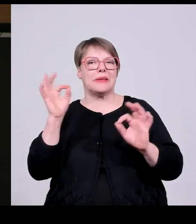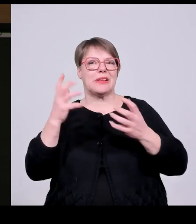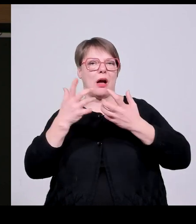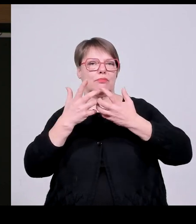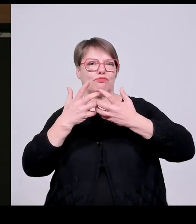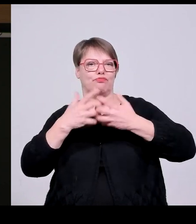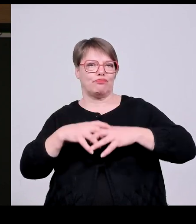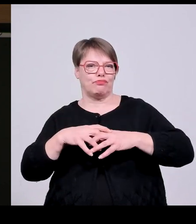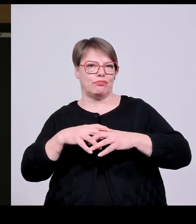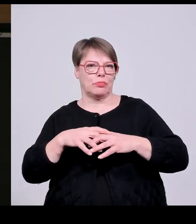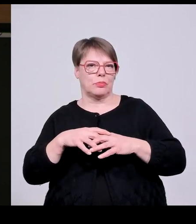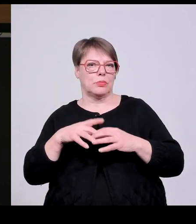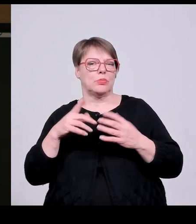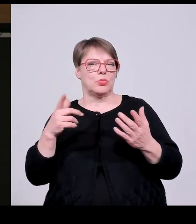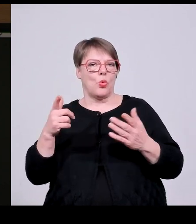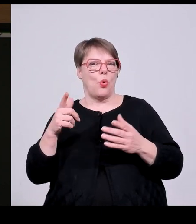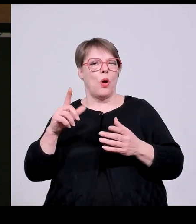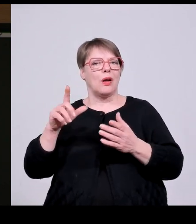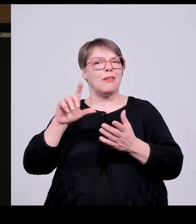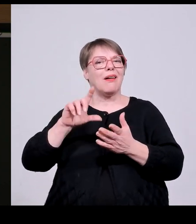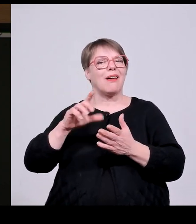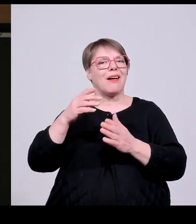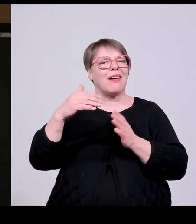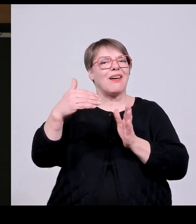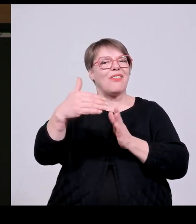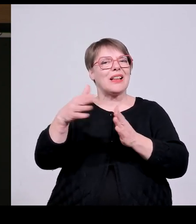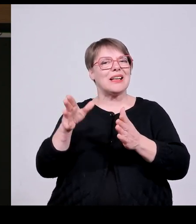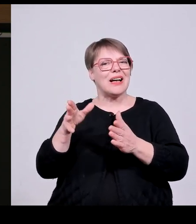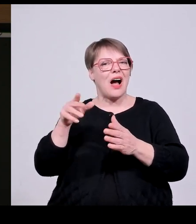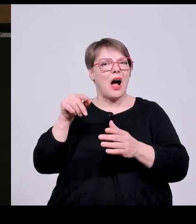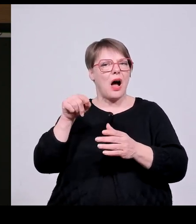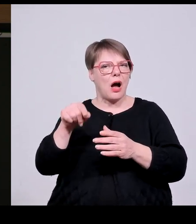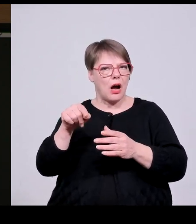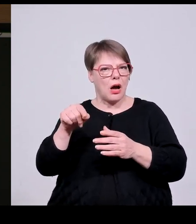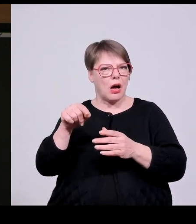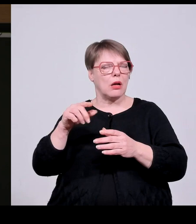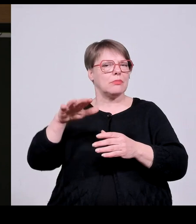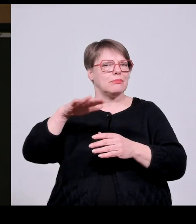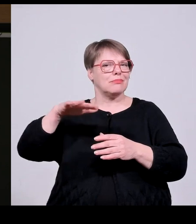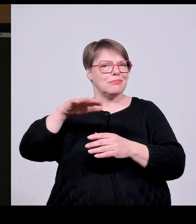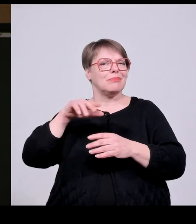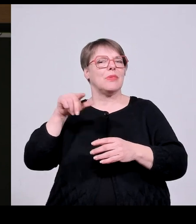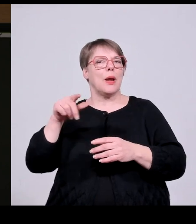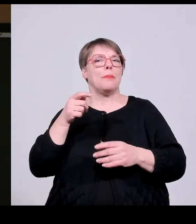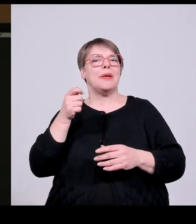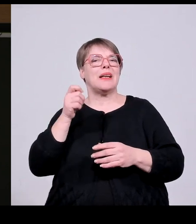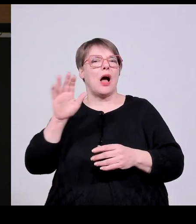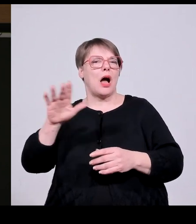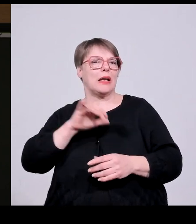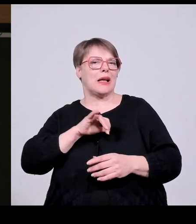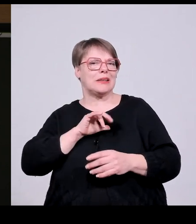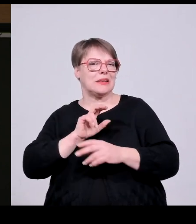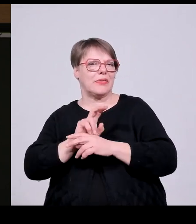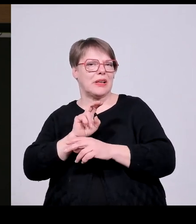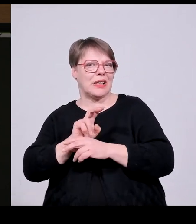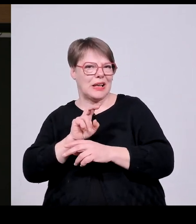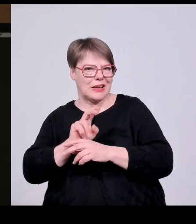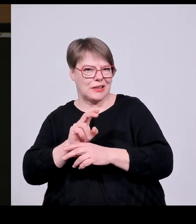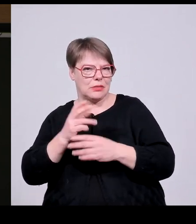danke dem SPD geführten Senat, der diesen Entwicklungsprozess begleitet und unterstützt hat. Natürlich möchte ich auch jetzt noch einmal die Gelegenheit